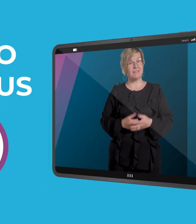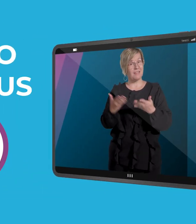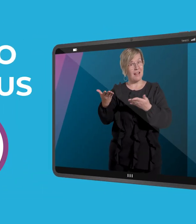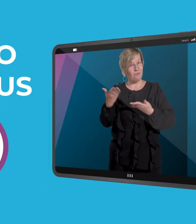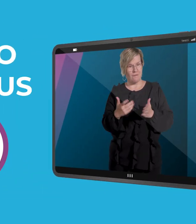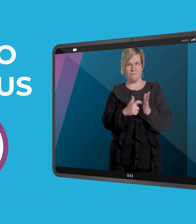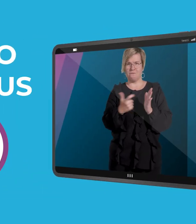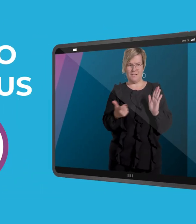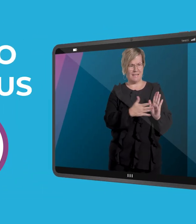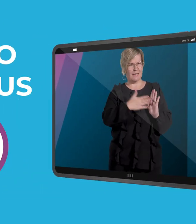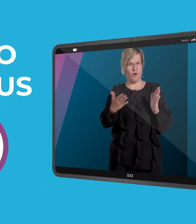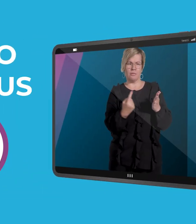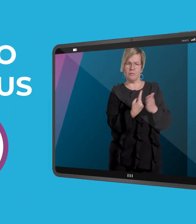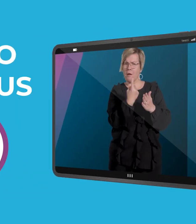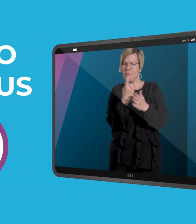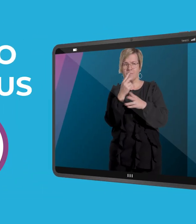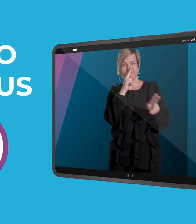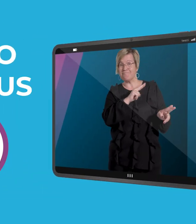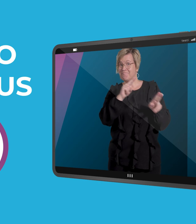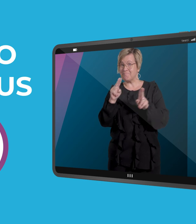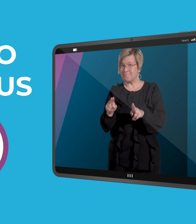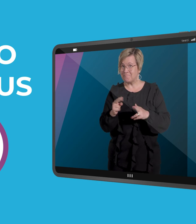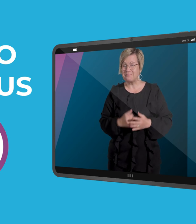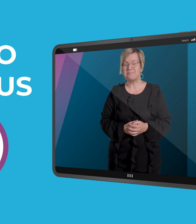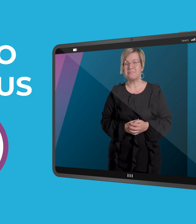Tervetuloa ajankohtais- katsauksemme pariin.